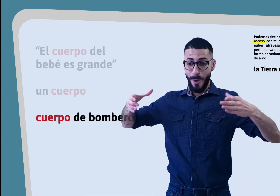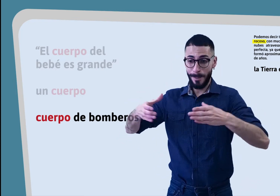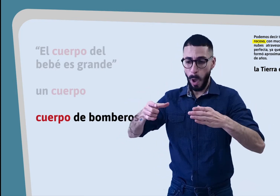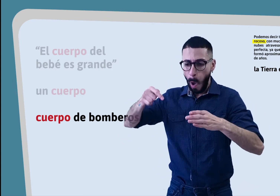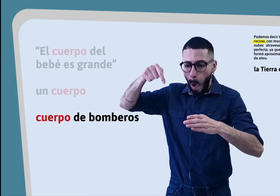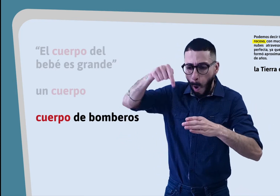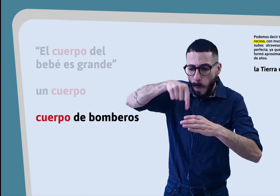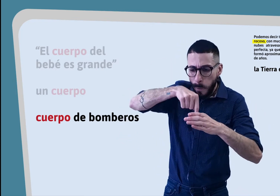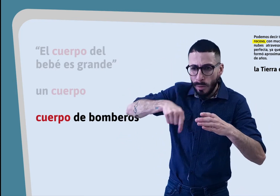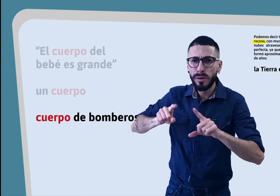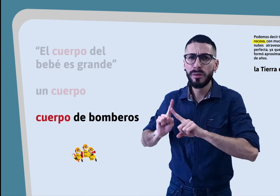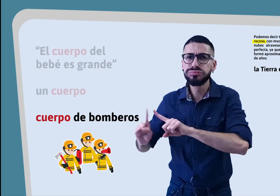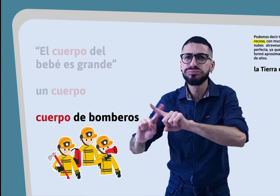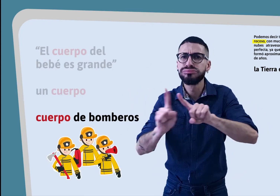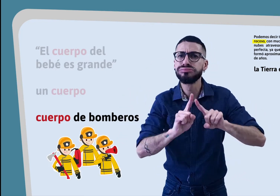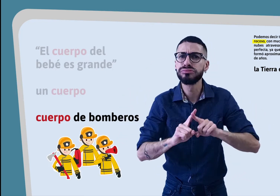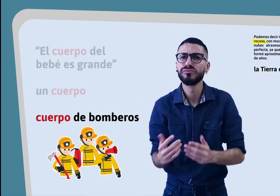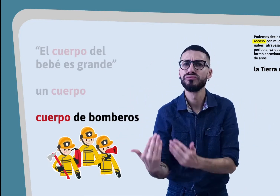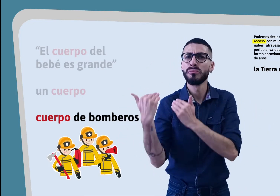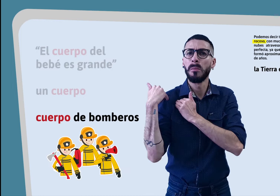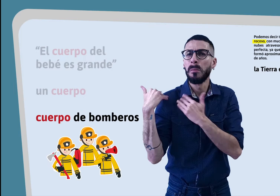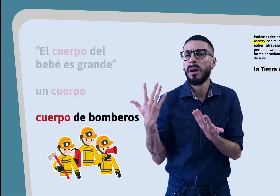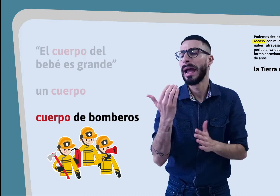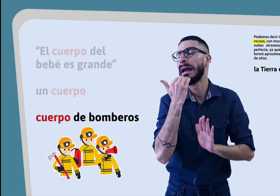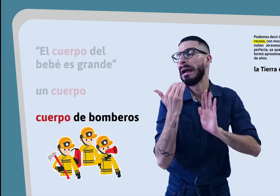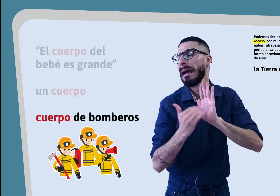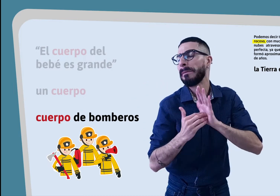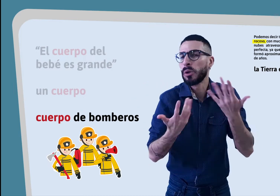Es un conjunto de personas que desempeña cada uno diversas funciones: